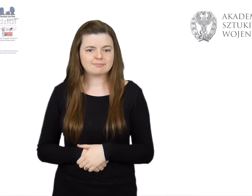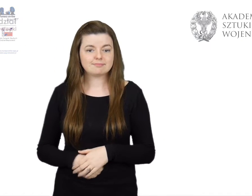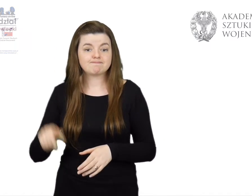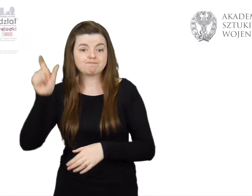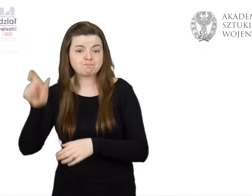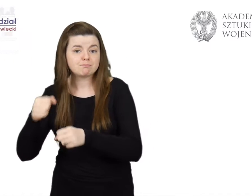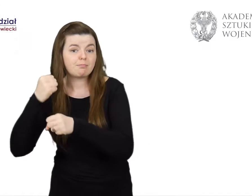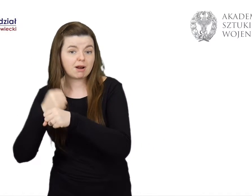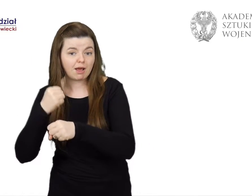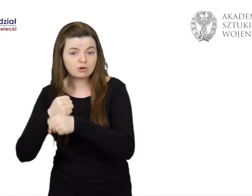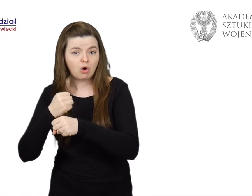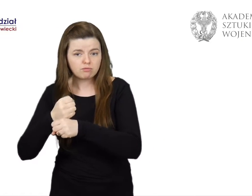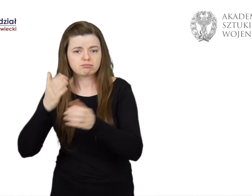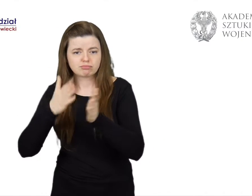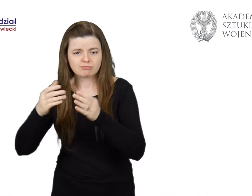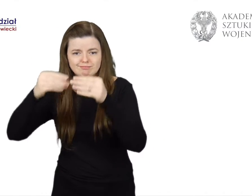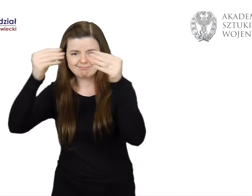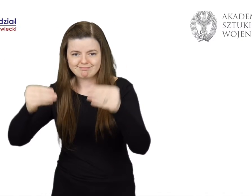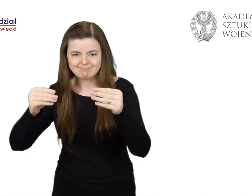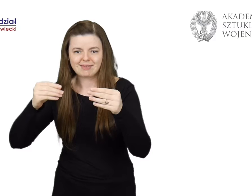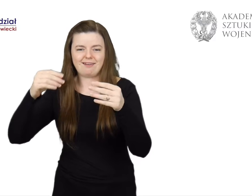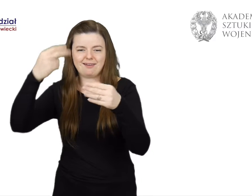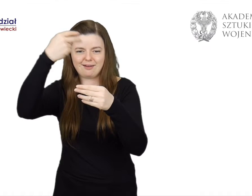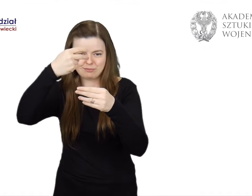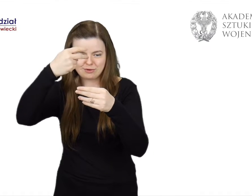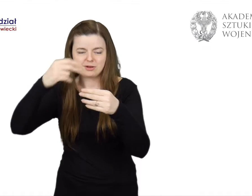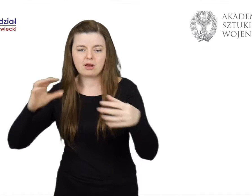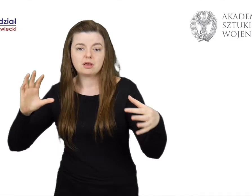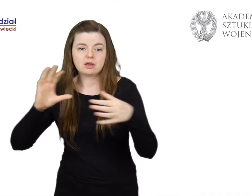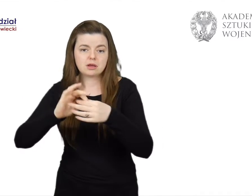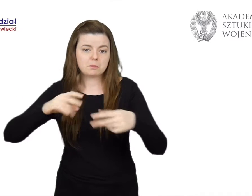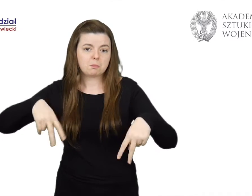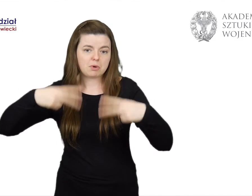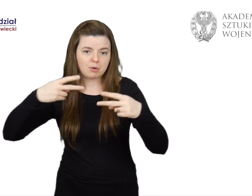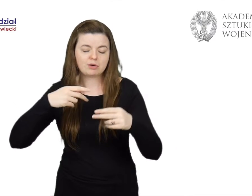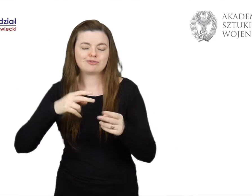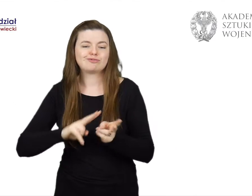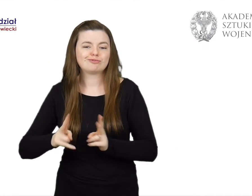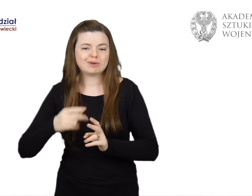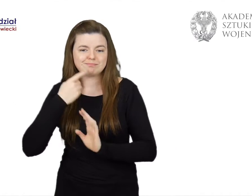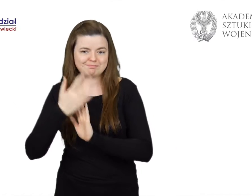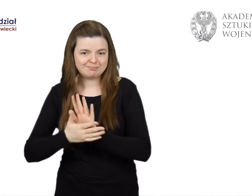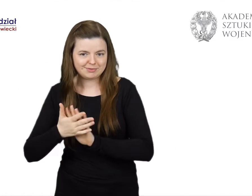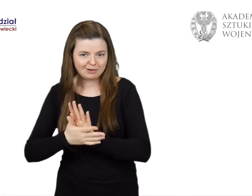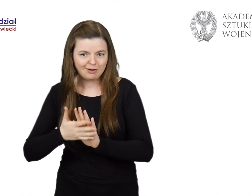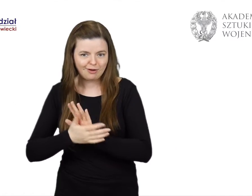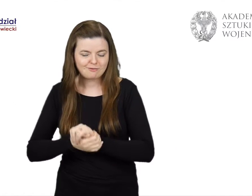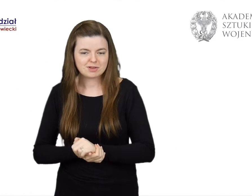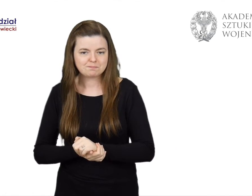Pracownik (za pośrednictwem komputera z kamerą) połączy się z tłumaczem j. migowego.